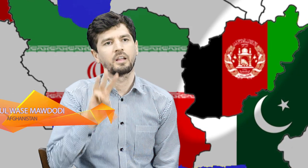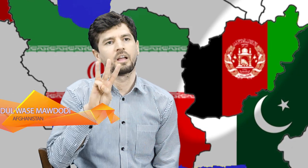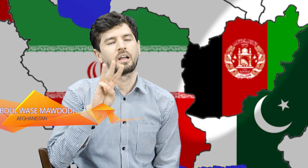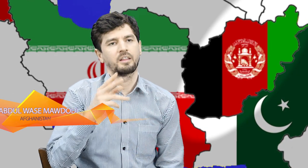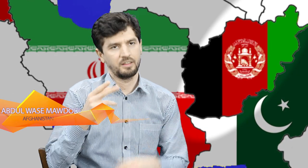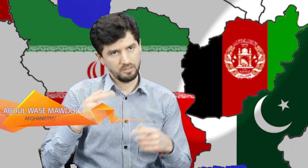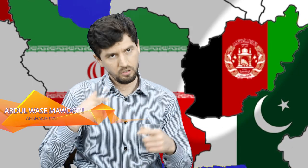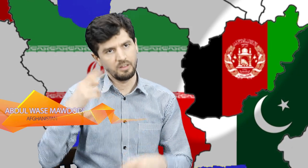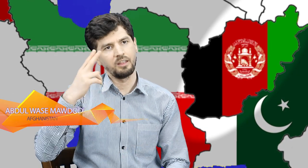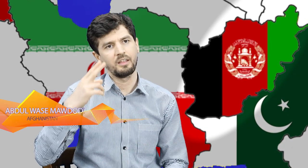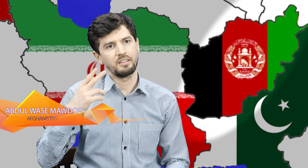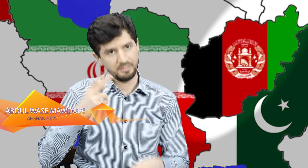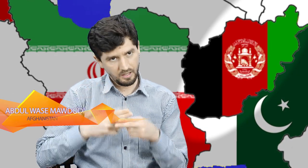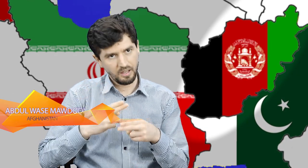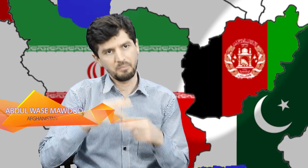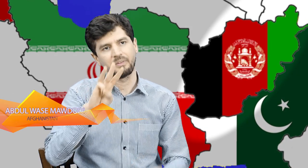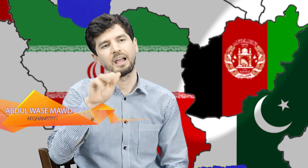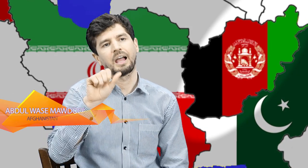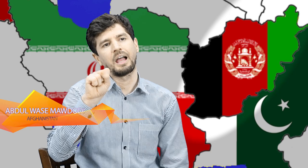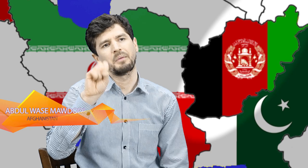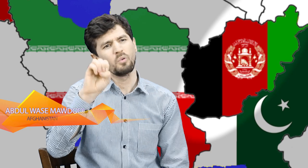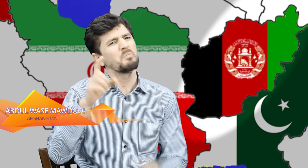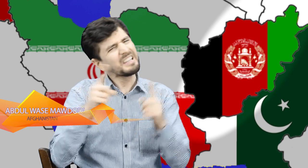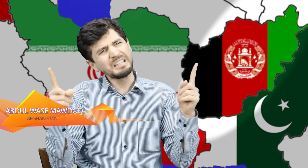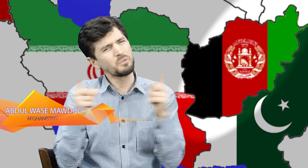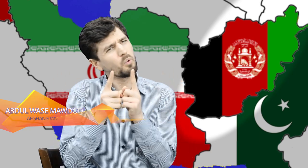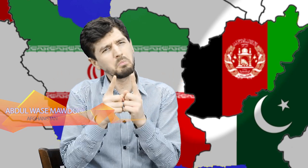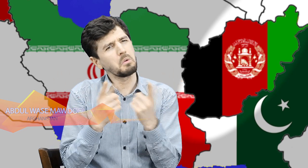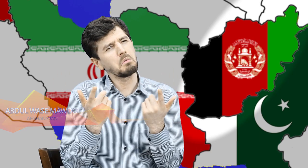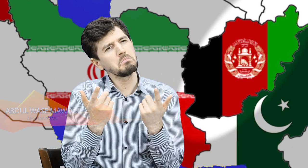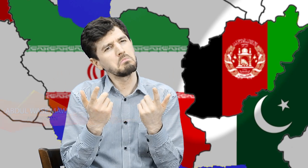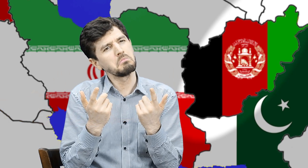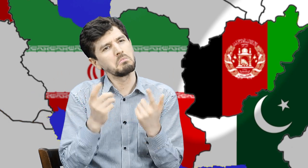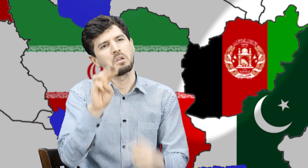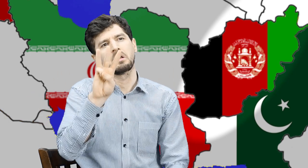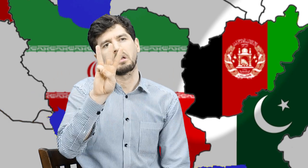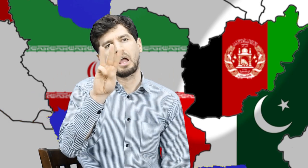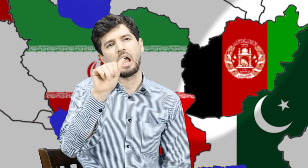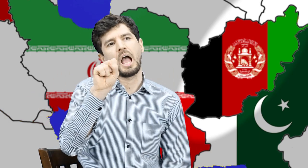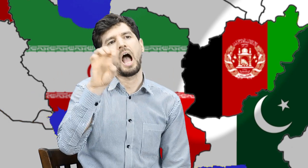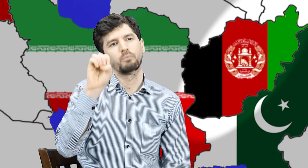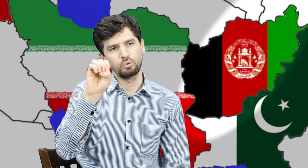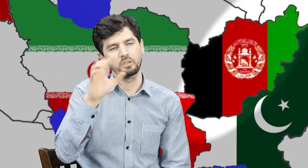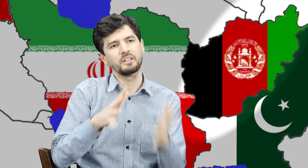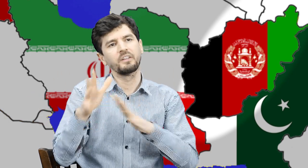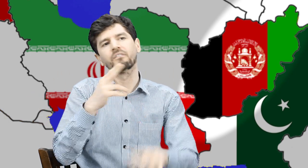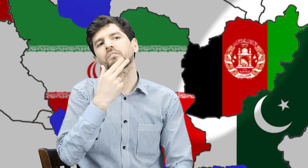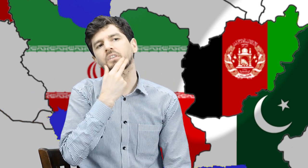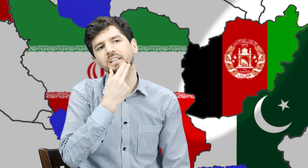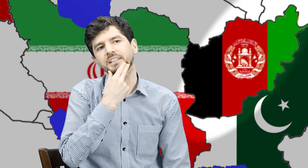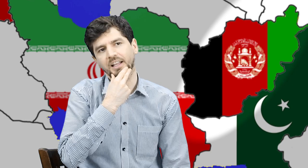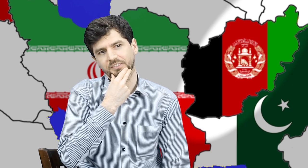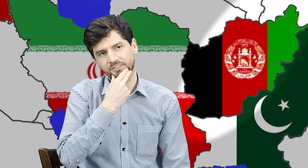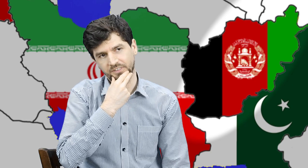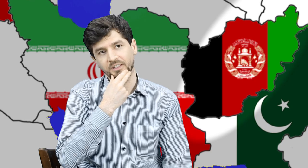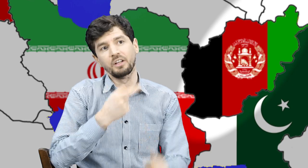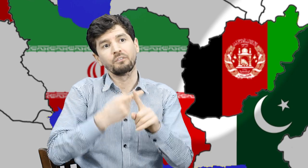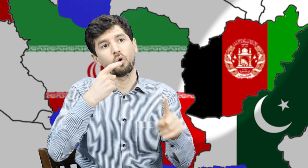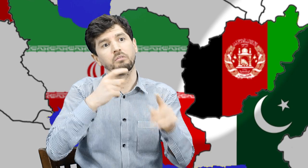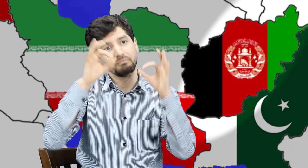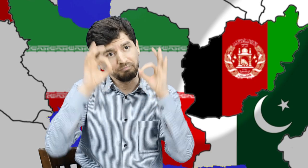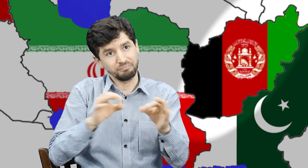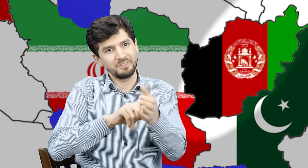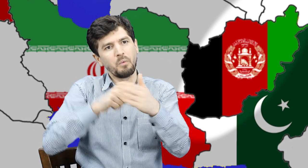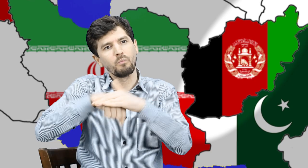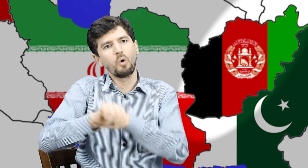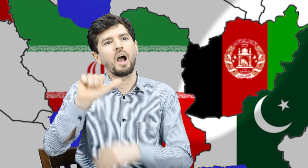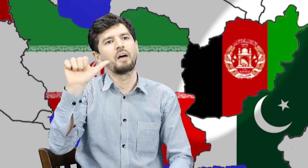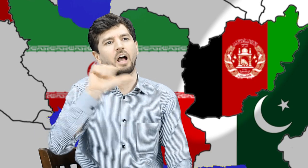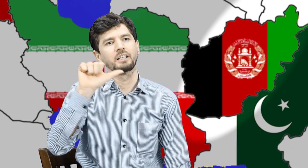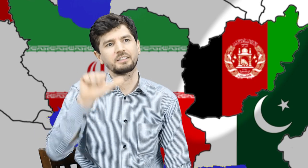Ich heiße Wase. Soll ich nun meinen Namen kurz oder lang aufsagen? Okay, kurz. Wase. Bin in Afghanistan geboren.